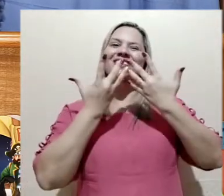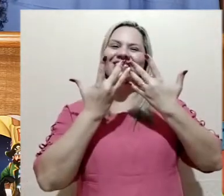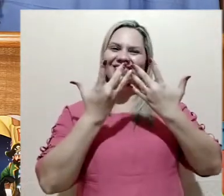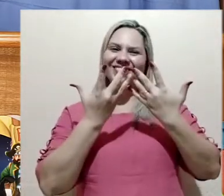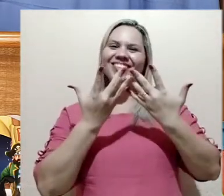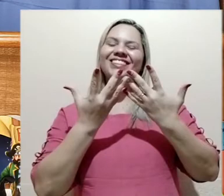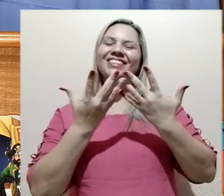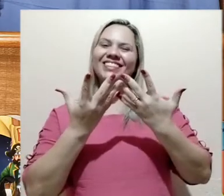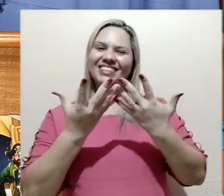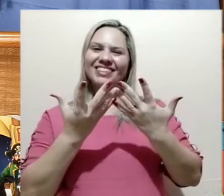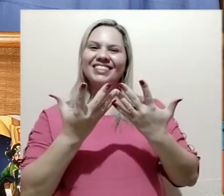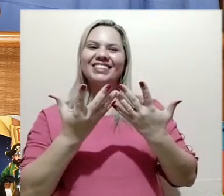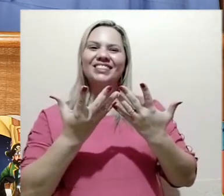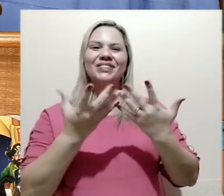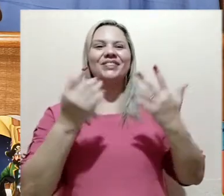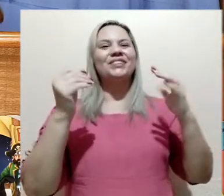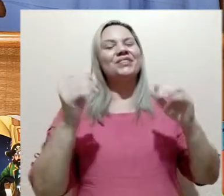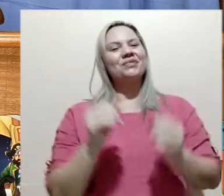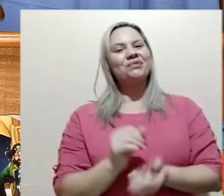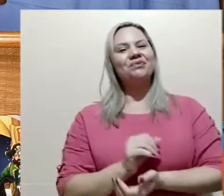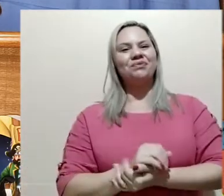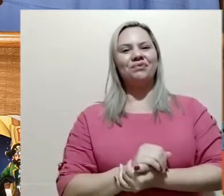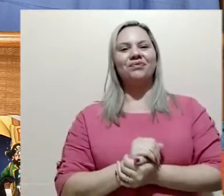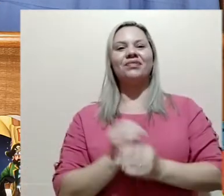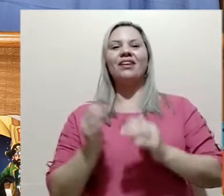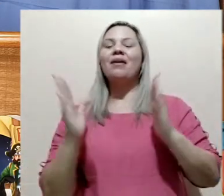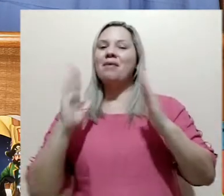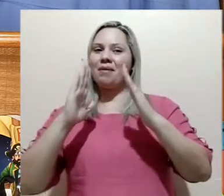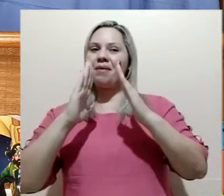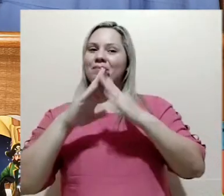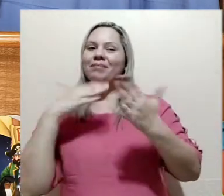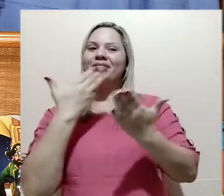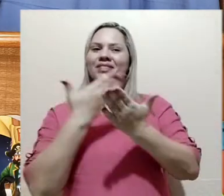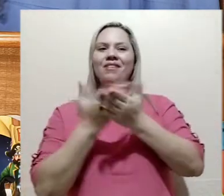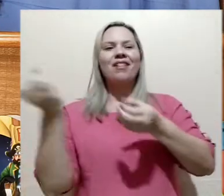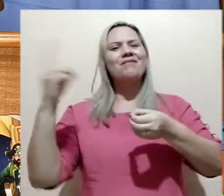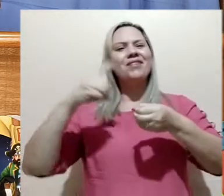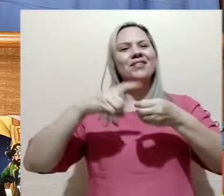Que ɑlegriɑ prɑ escolɑ voltɑr!